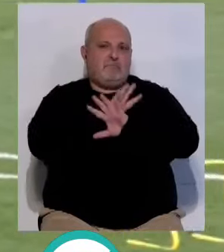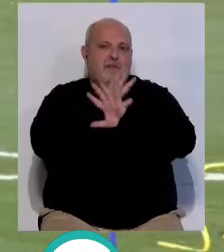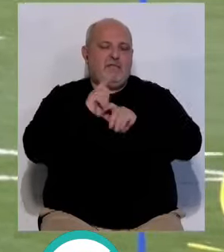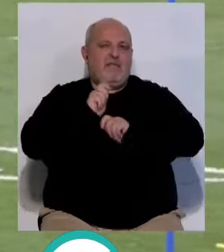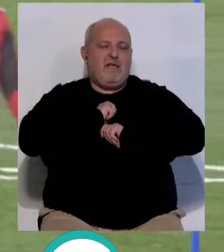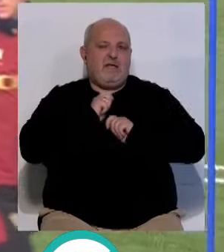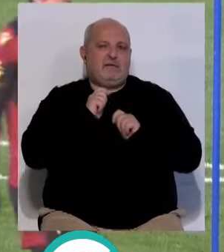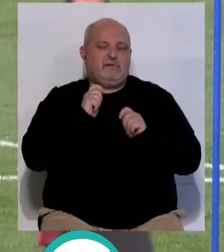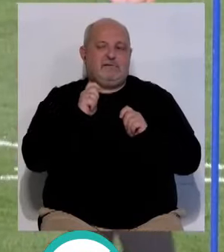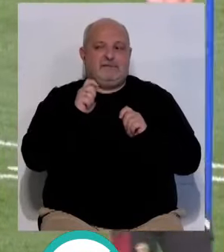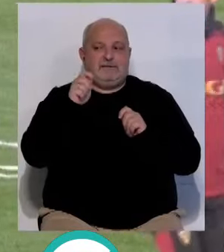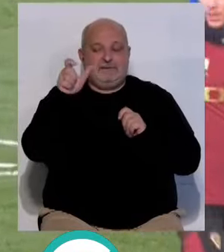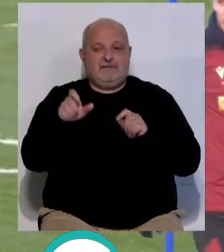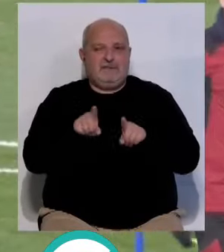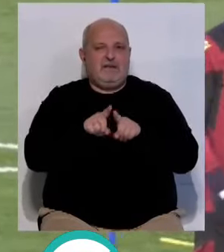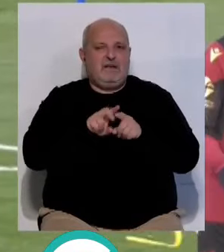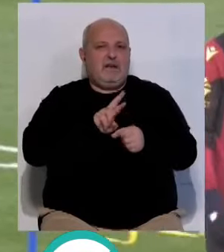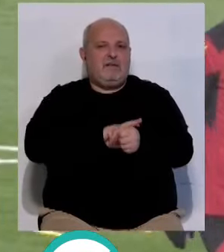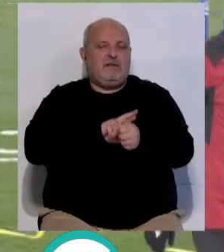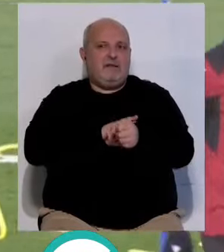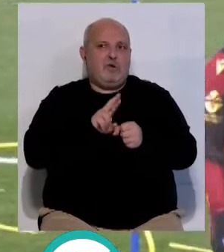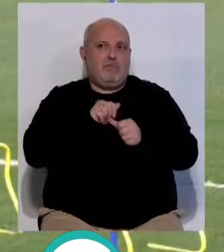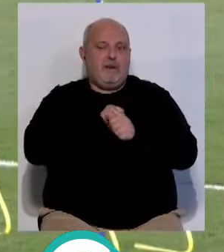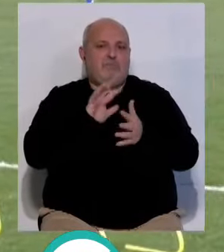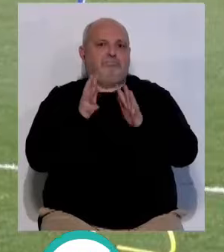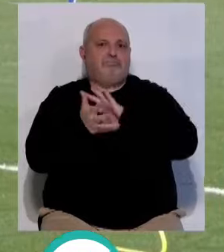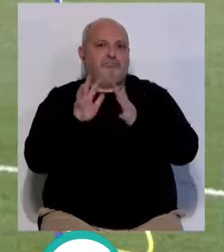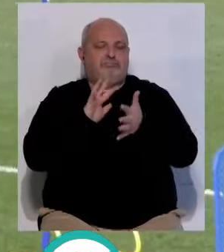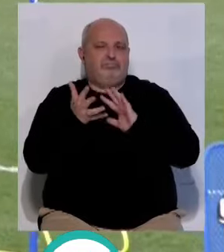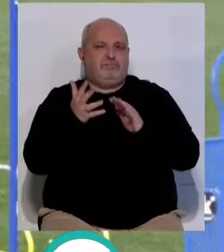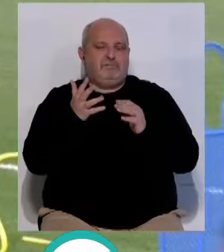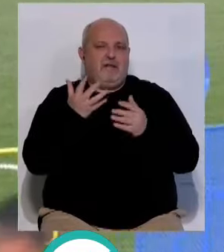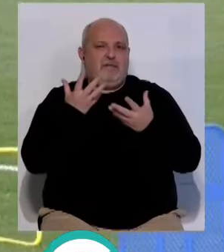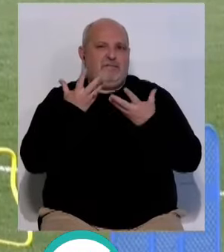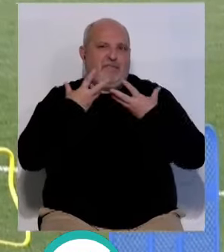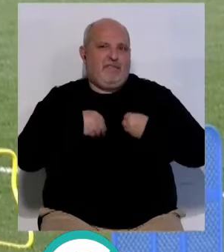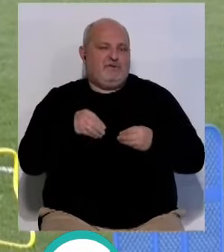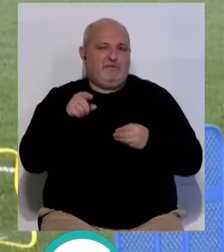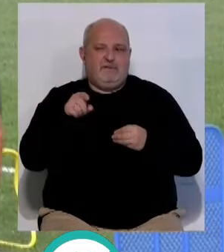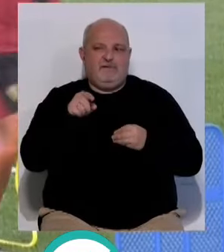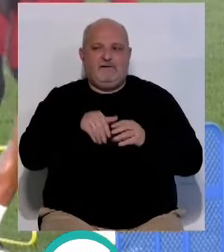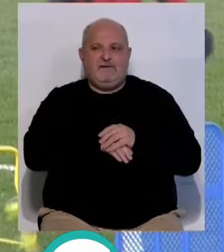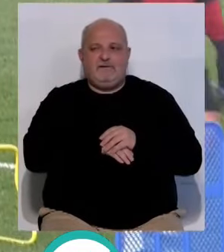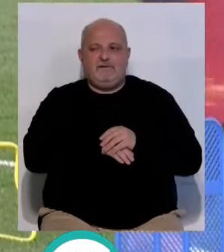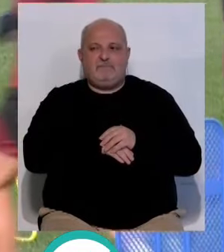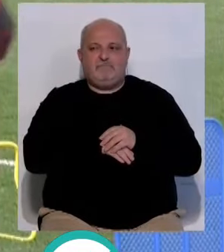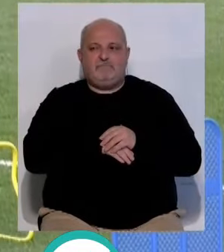rompan este hombre el del rendimiento inesperado una decepción era era el esperado era el esperado